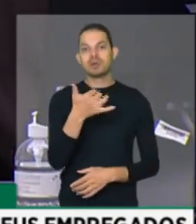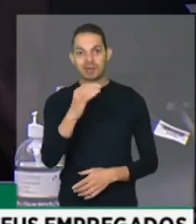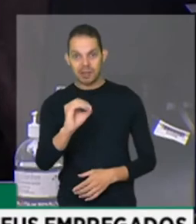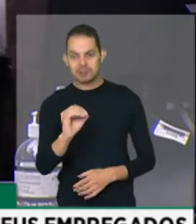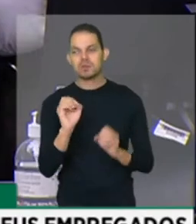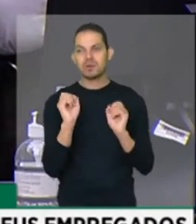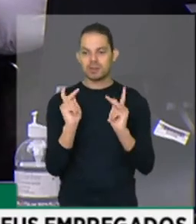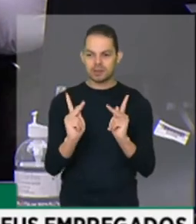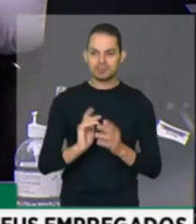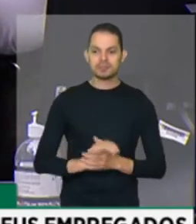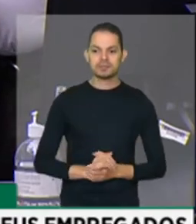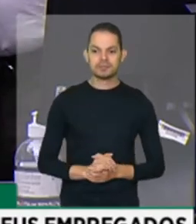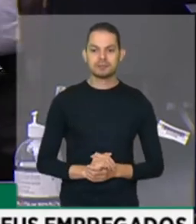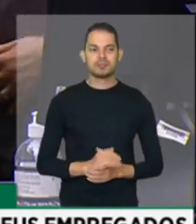[PRESIDENTE]: É O DESTAQUE